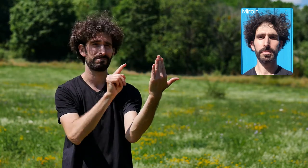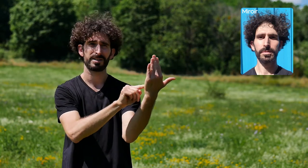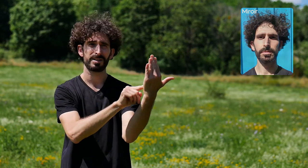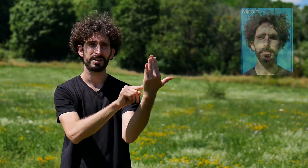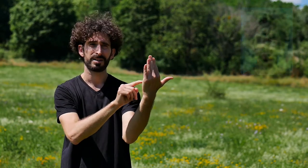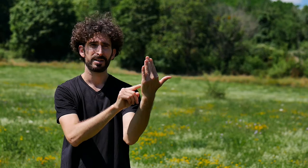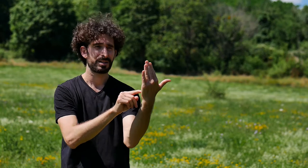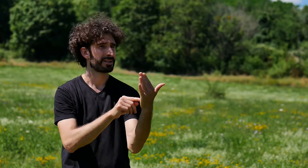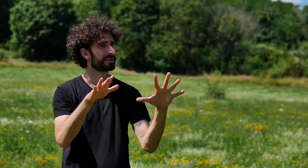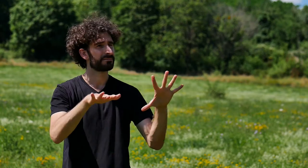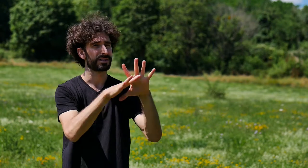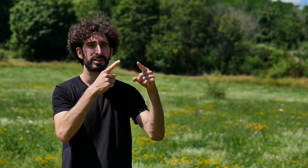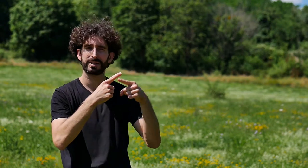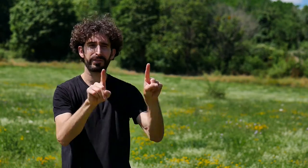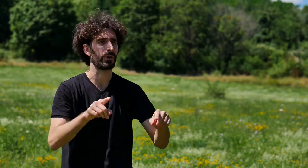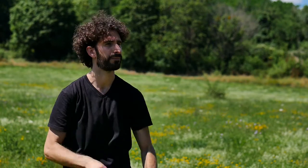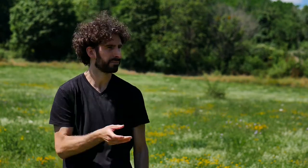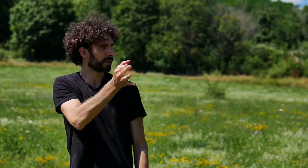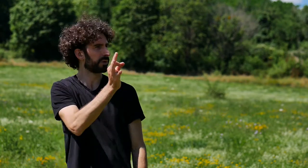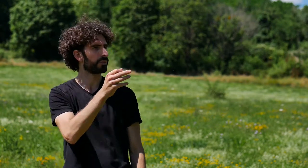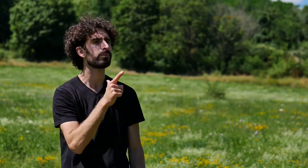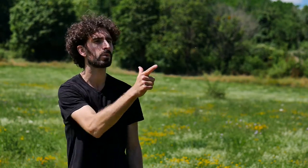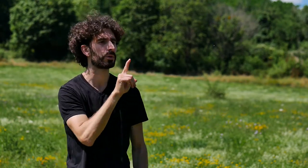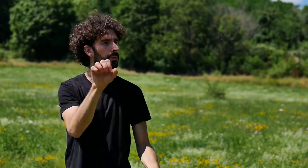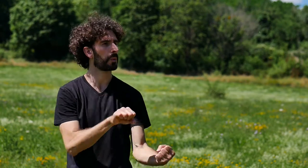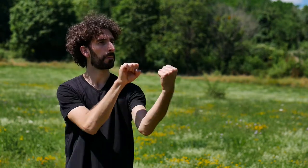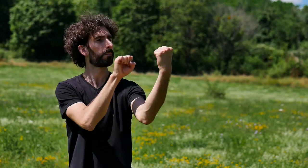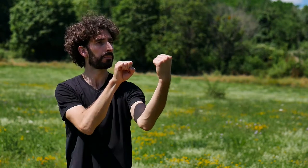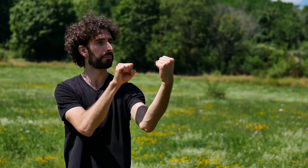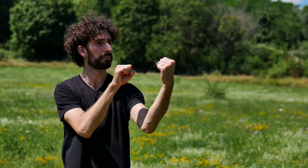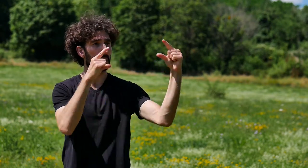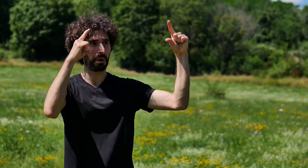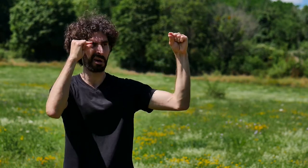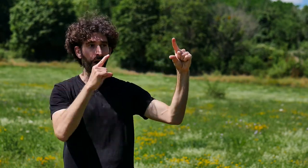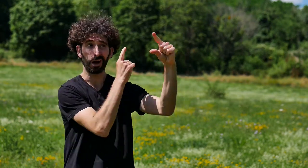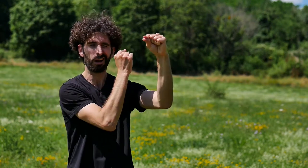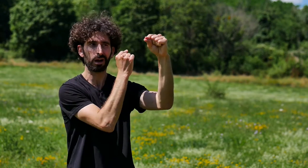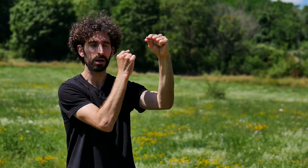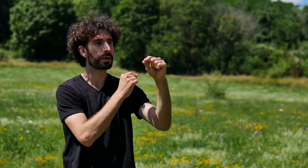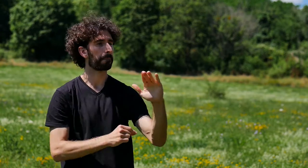alors que c'est une image différente. Ben oui, quand on est face-à-face et qu'on cligne de l'oeil, c'est inversé.